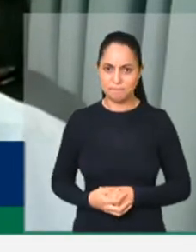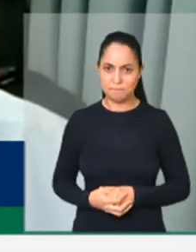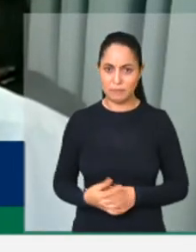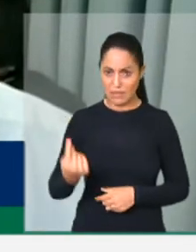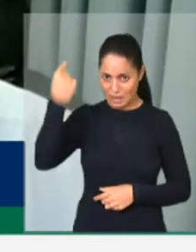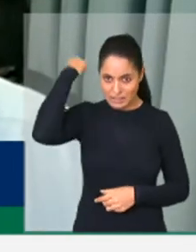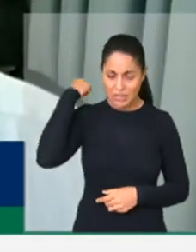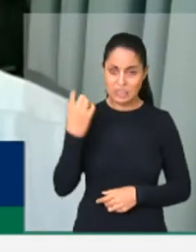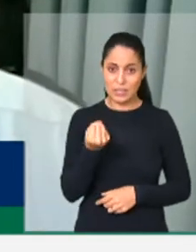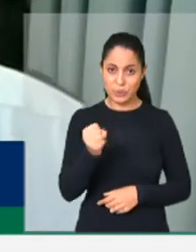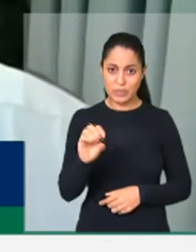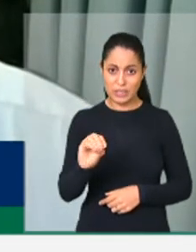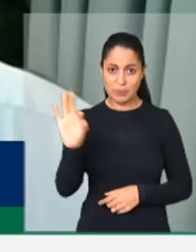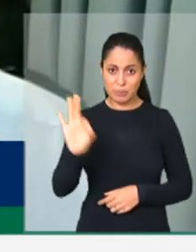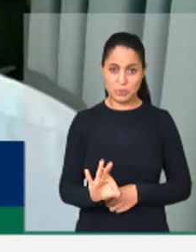GRATO NOBRE PRESIDENTE. -- [PRESIDENTE]: COMO